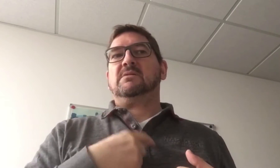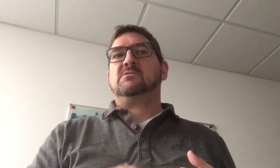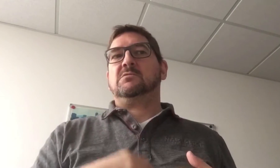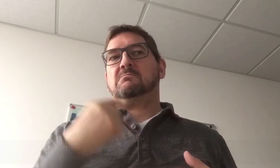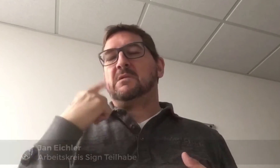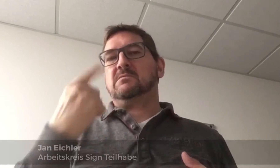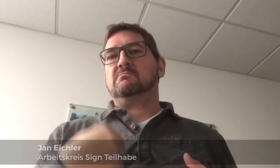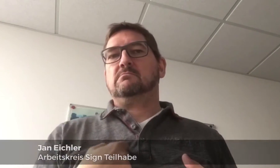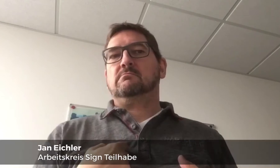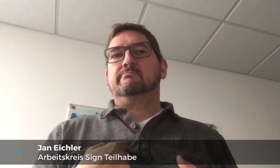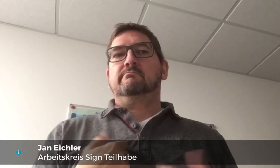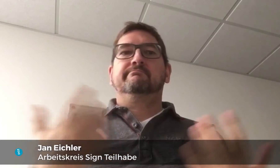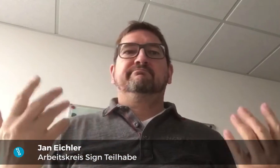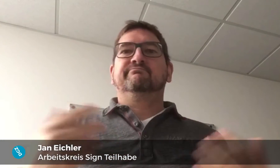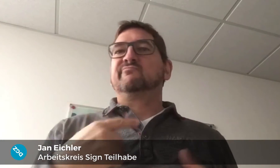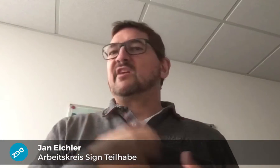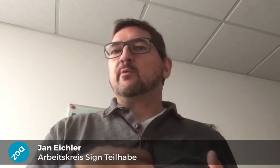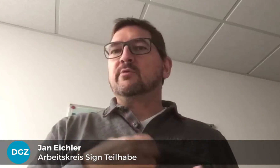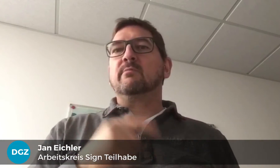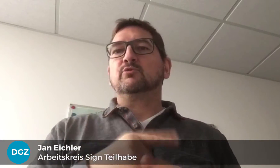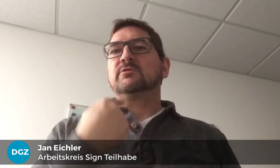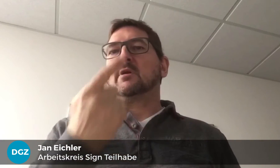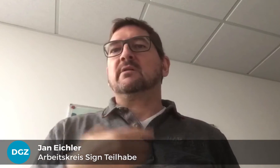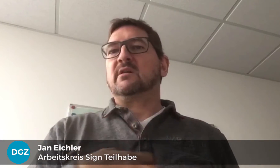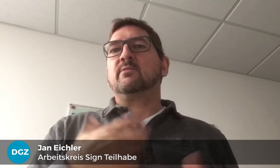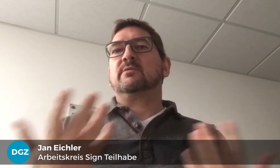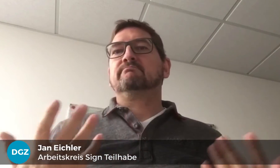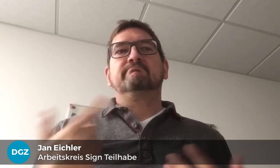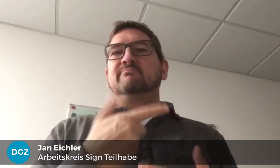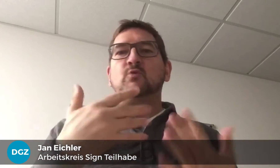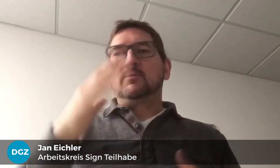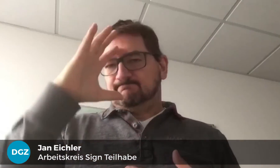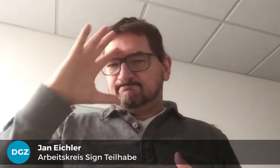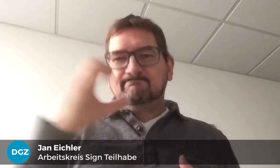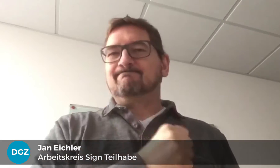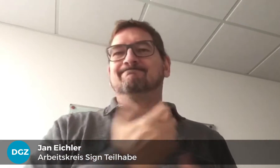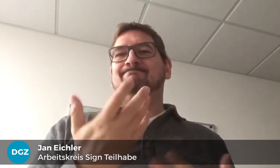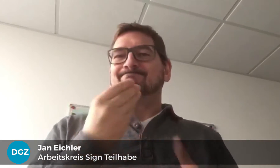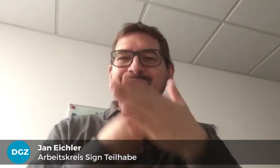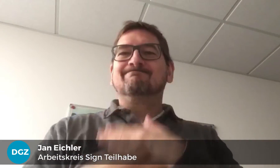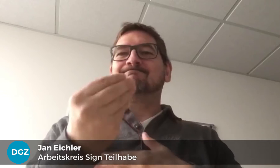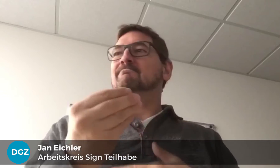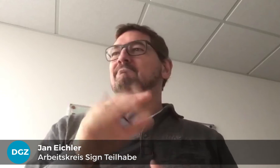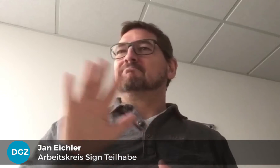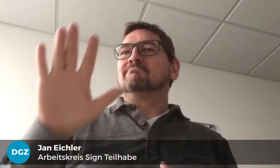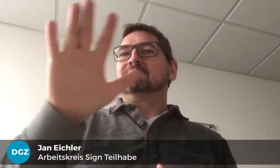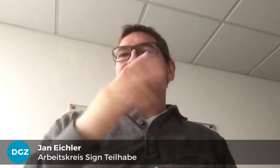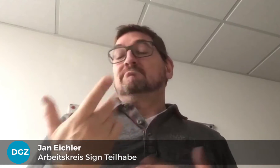Meine persönliche Meinung dazu ist: Es ist traurig, muss ich schon sagen. Man hat nicht verstanden, was es heißt, behindert zu sein.